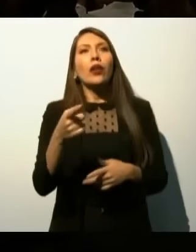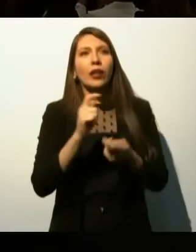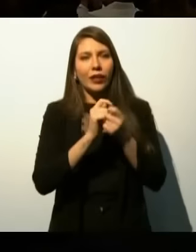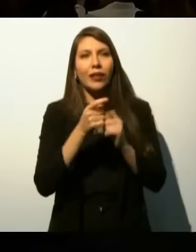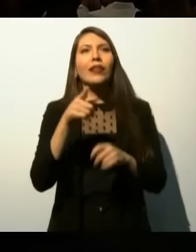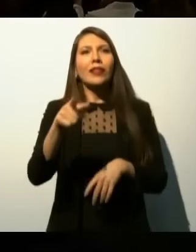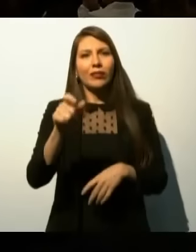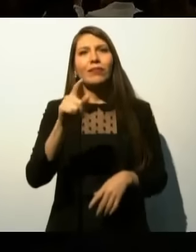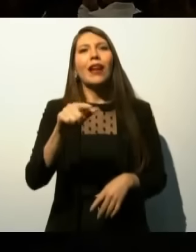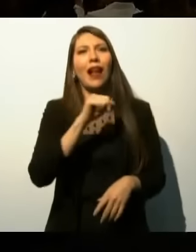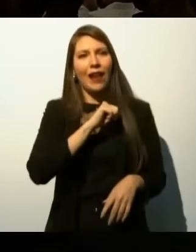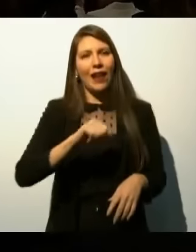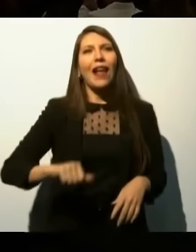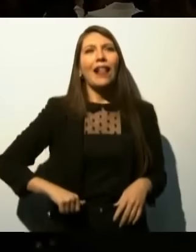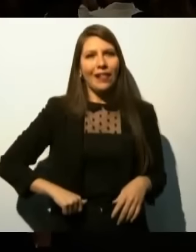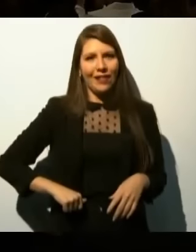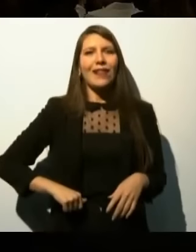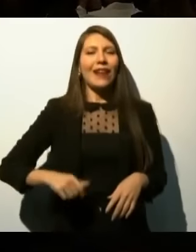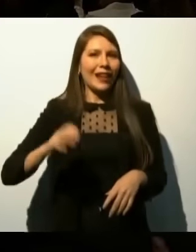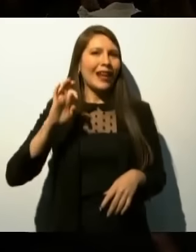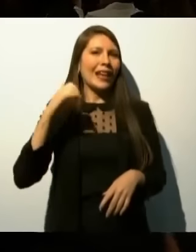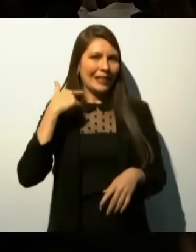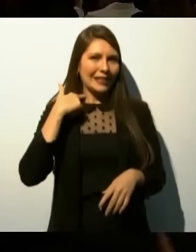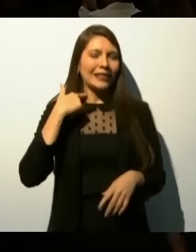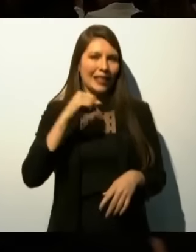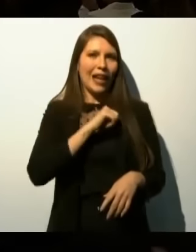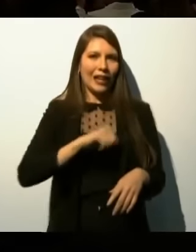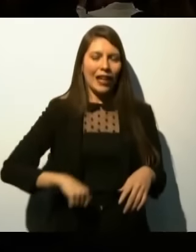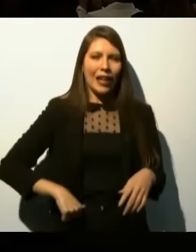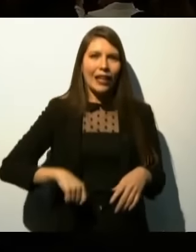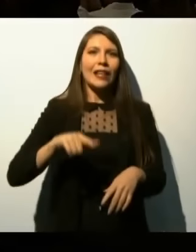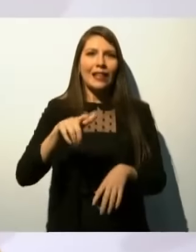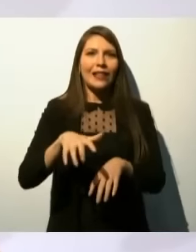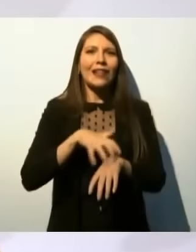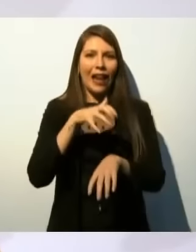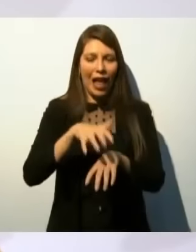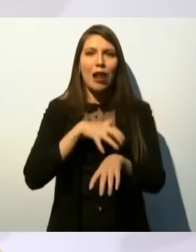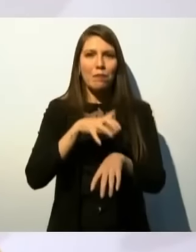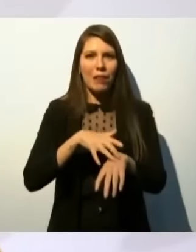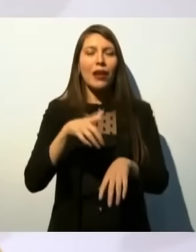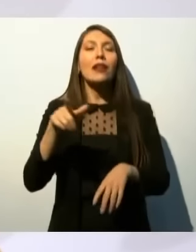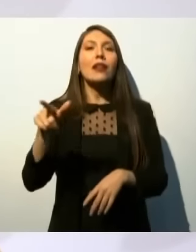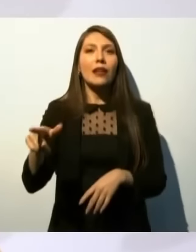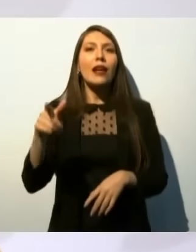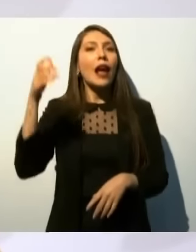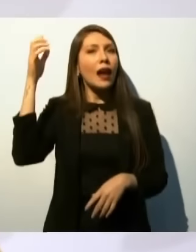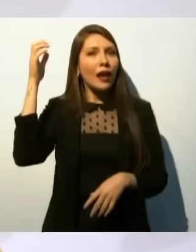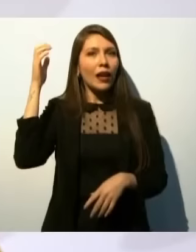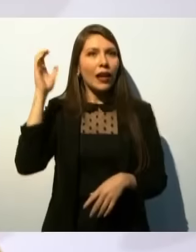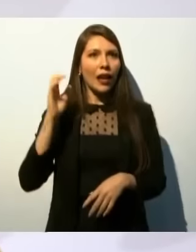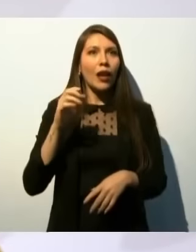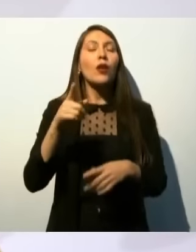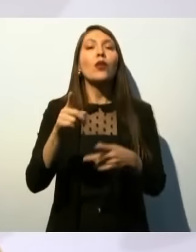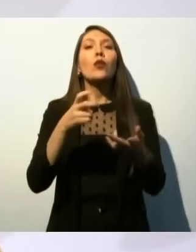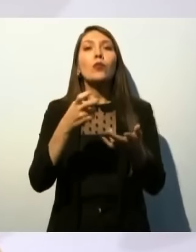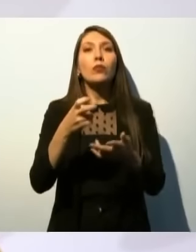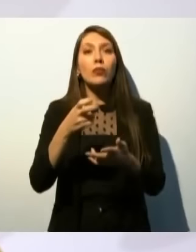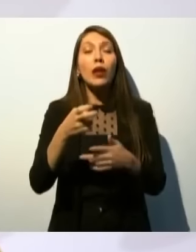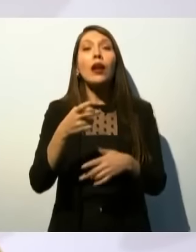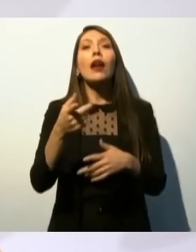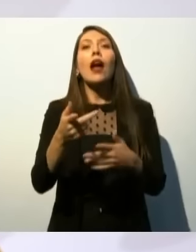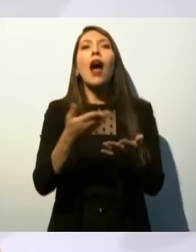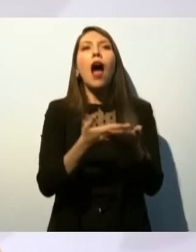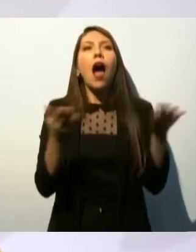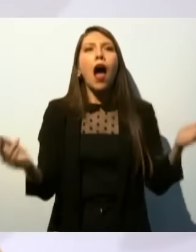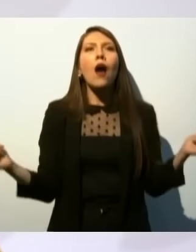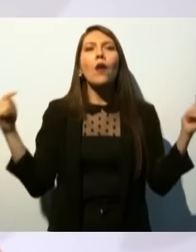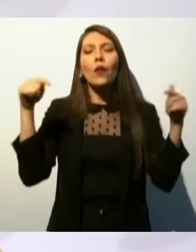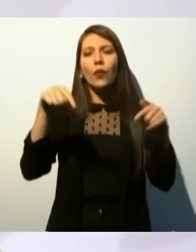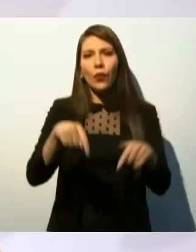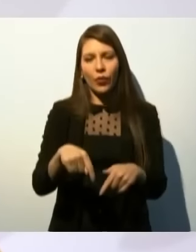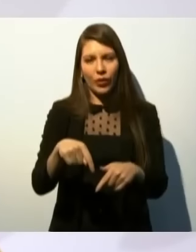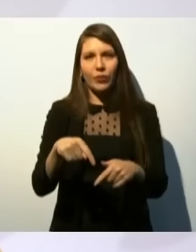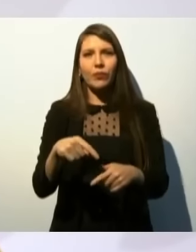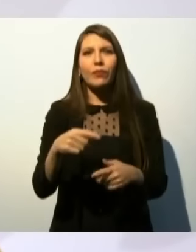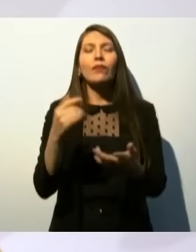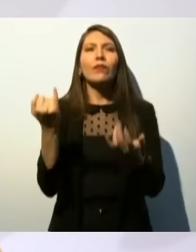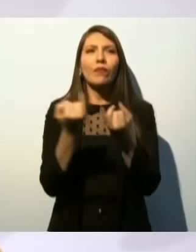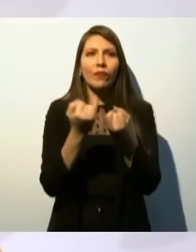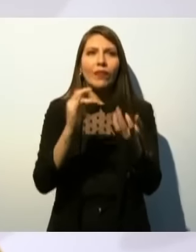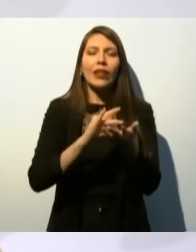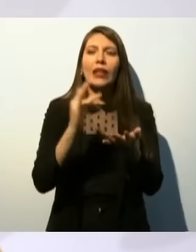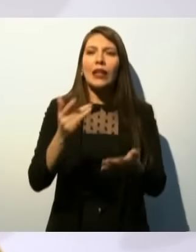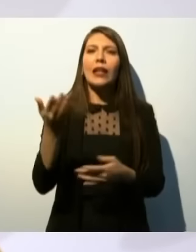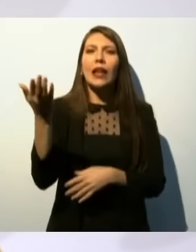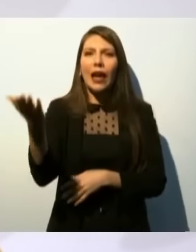shardo gracias a la sensibilidad también de la secretaria rosela Rodríguez y de